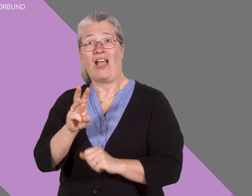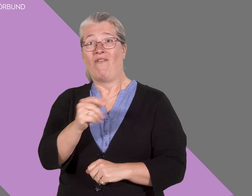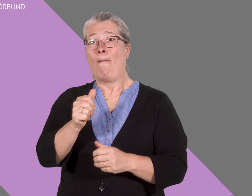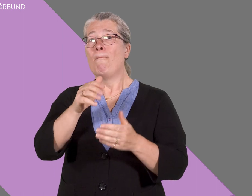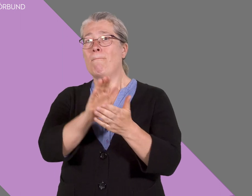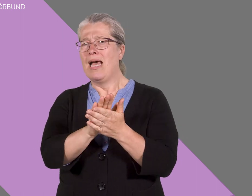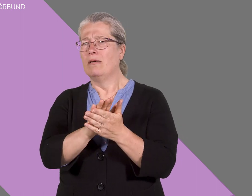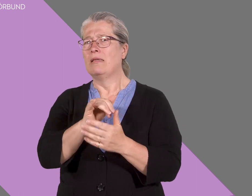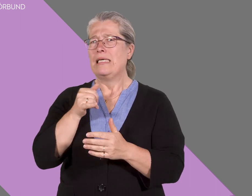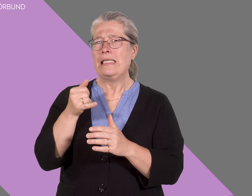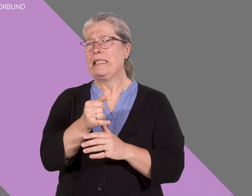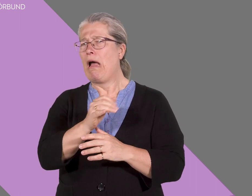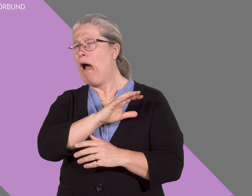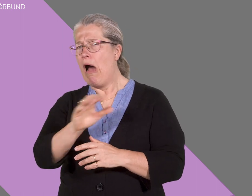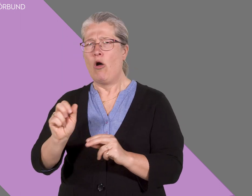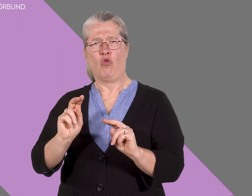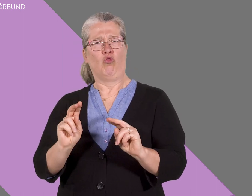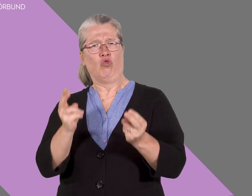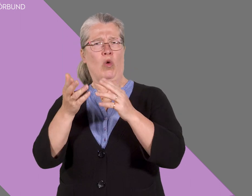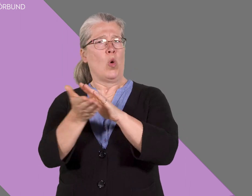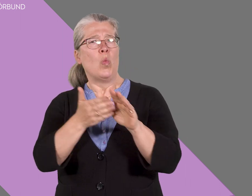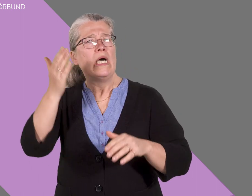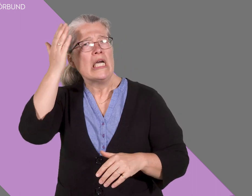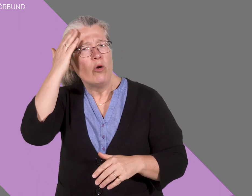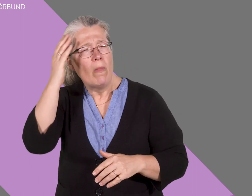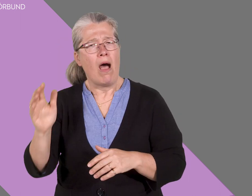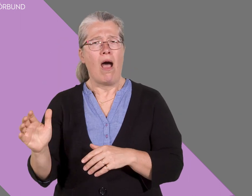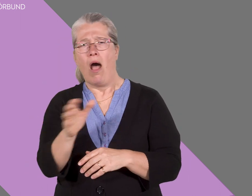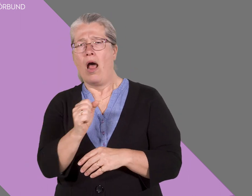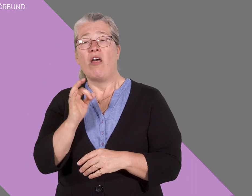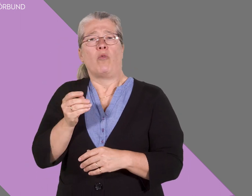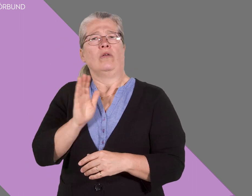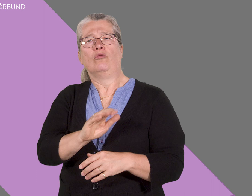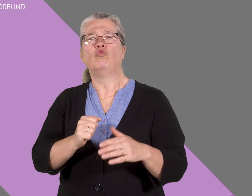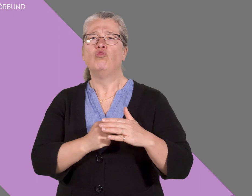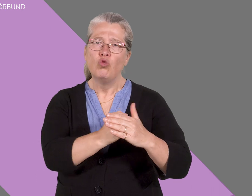Den innehåller all aktuell grundläggande information om alla FPA:s understöd -